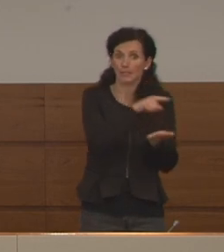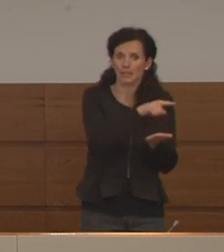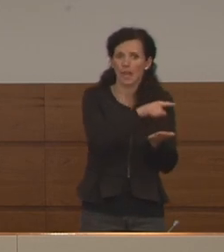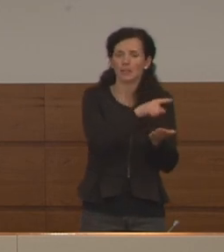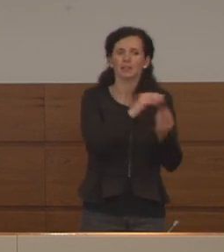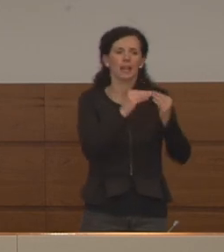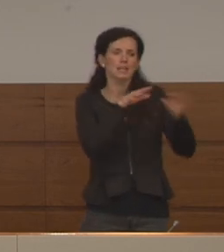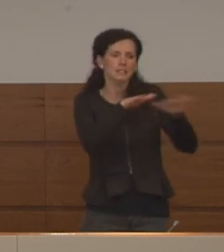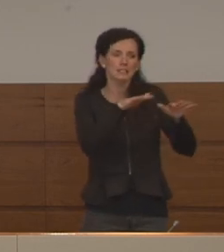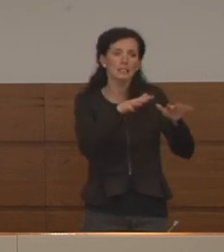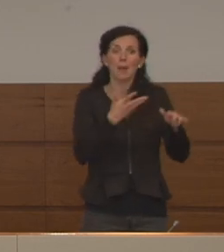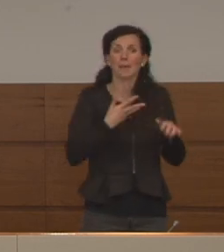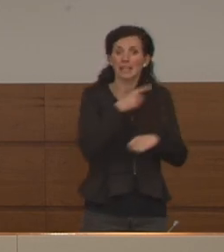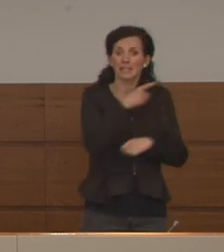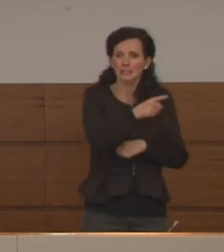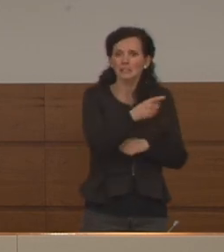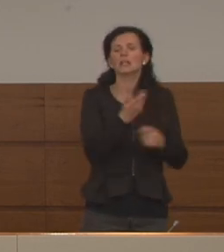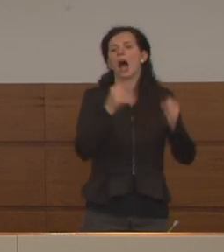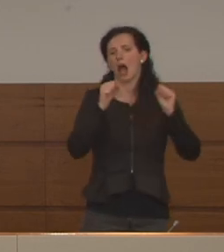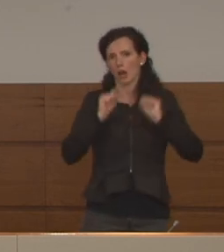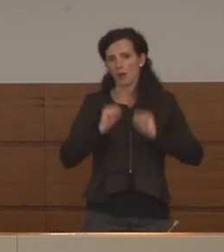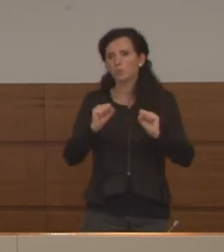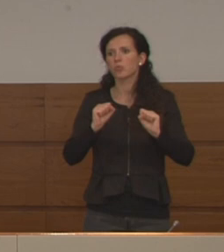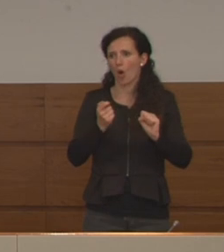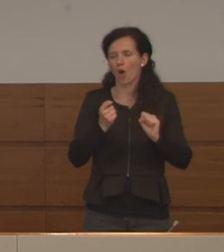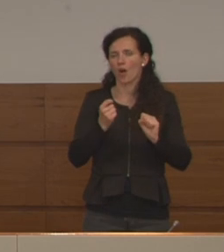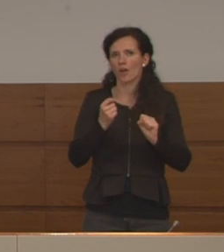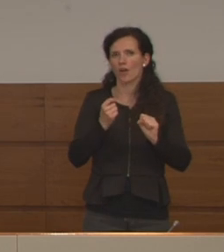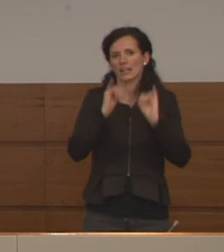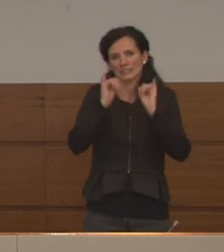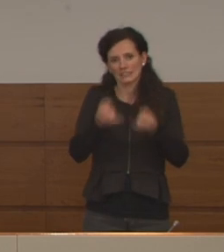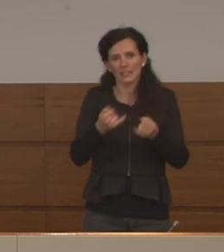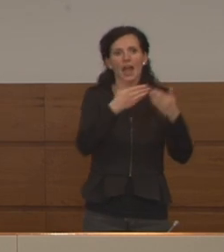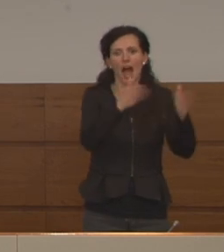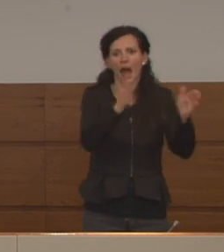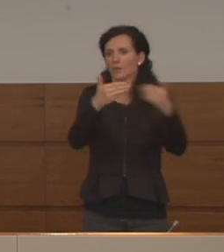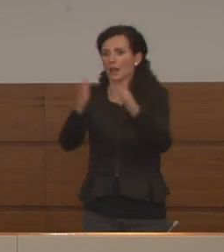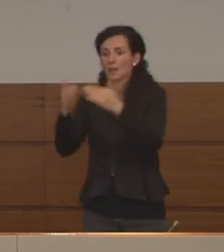alle riaperture. Perché se non apriamo una struttura di sanità pubblica che è